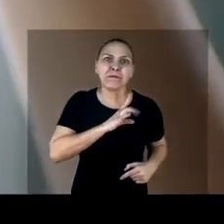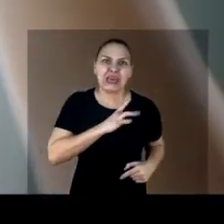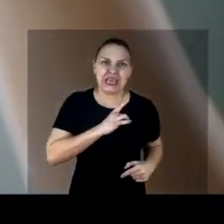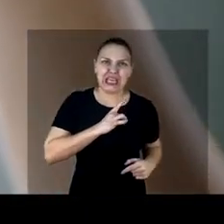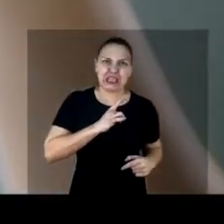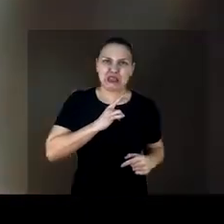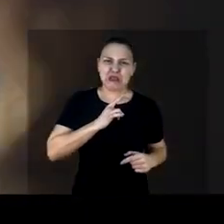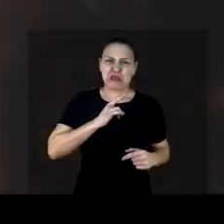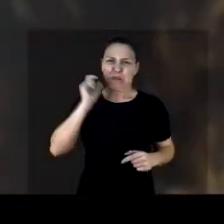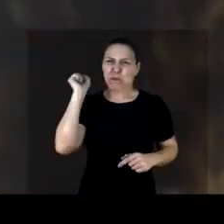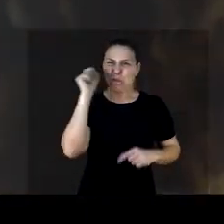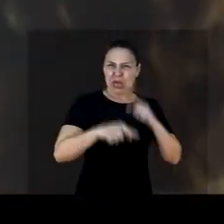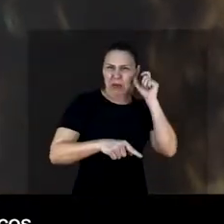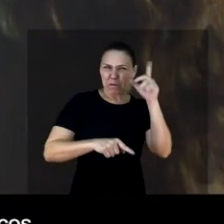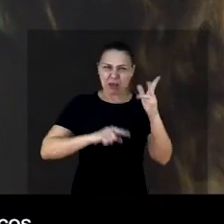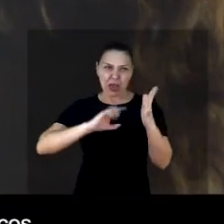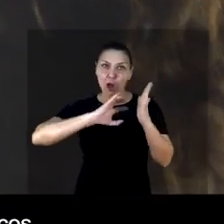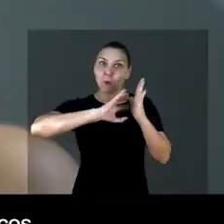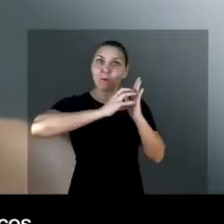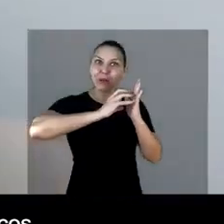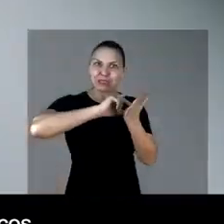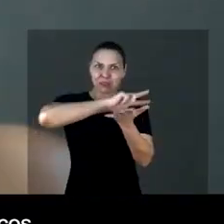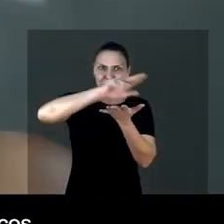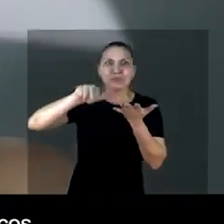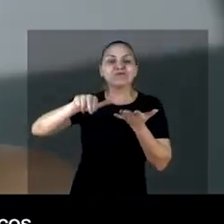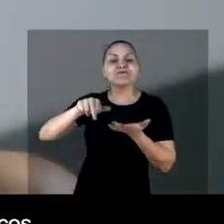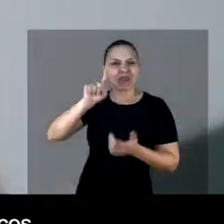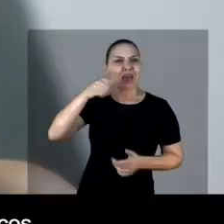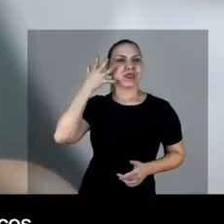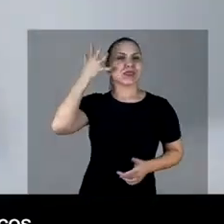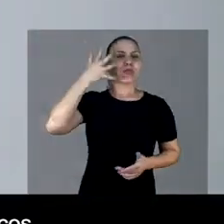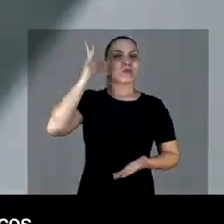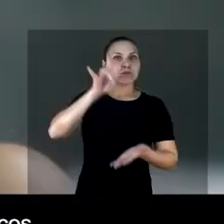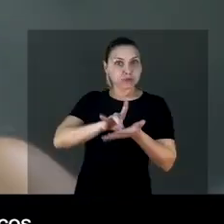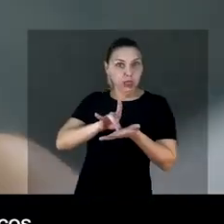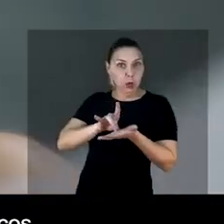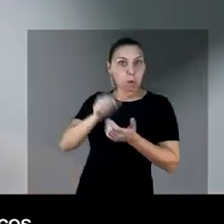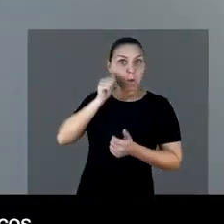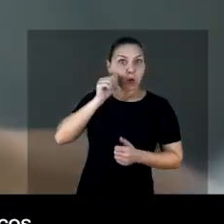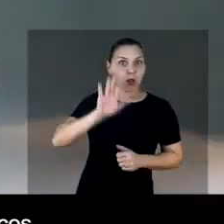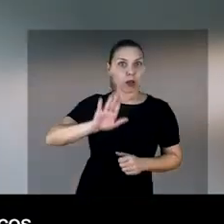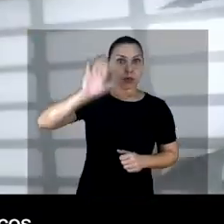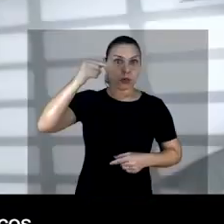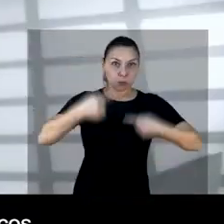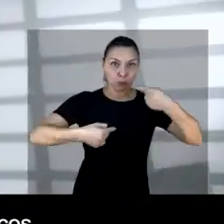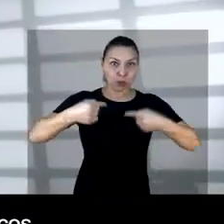nas emissoras de rádio e televisão do país em nas redes sociais do tribunal estrelada pela atriz